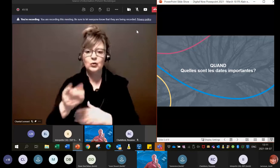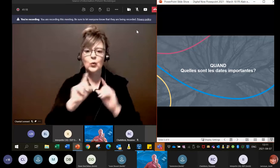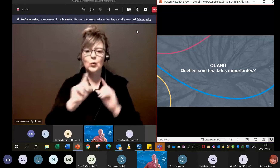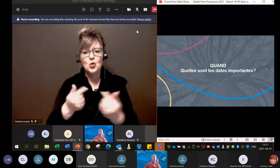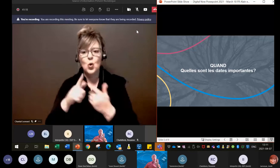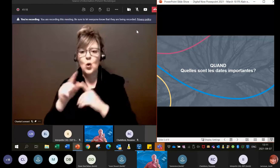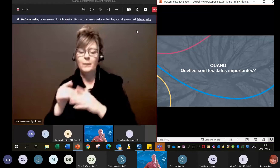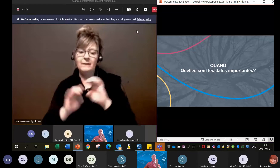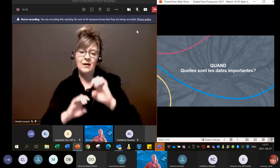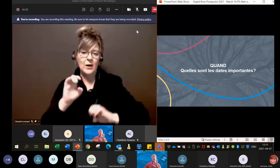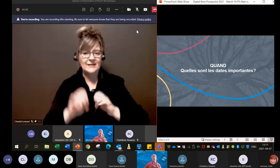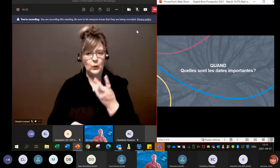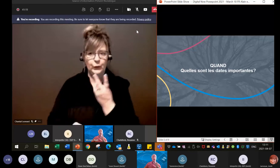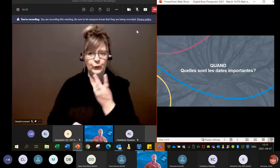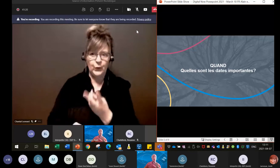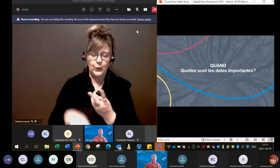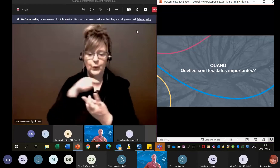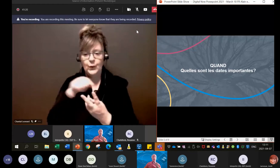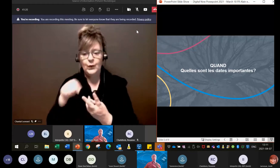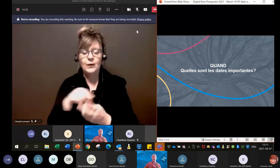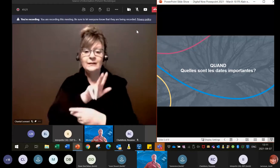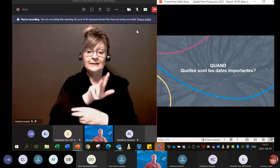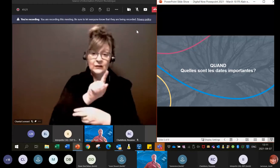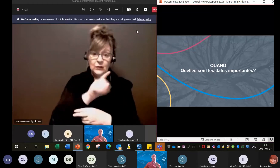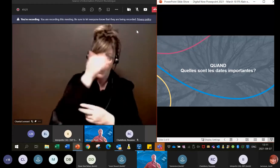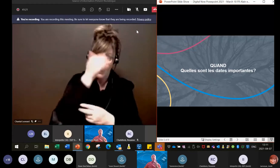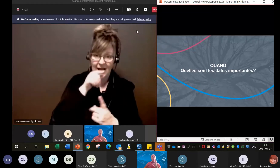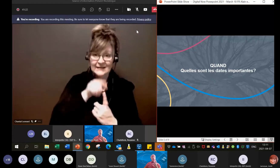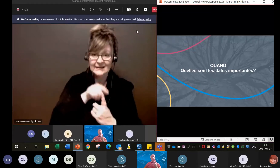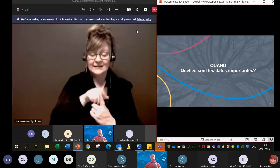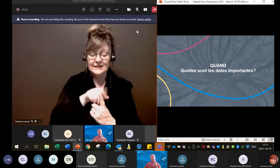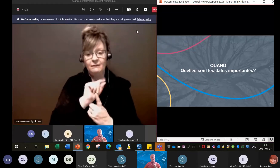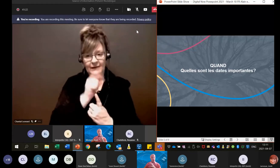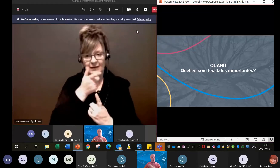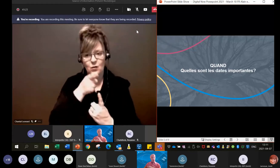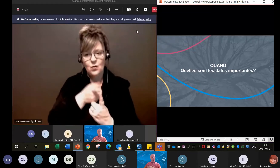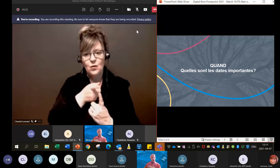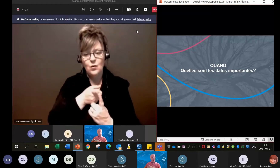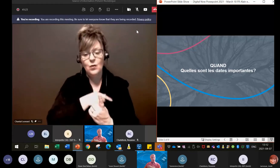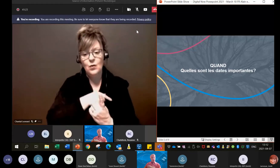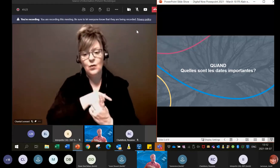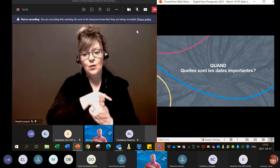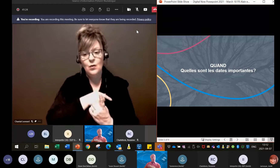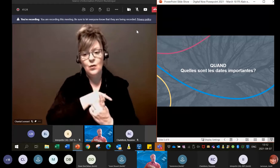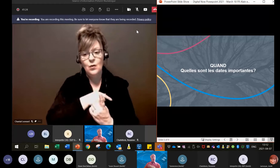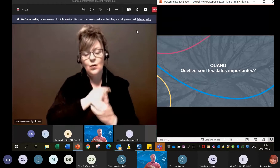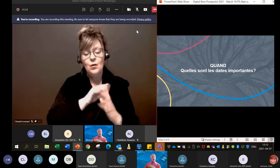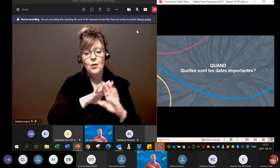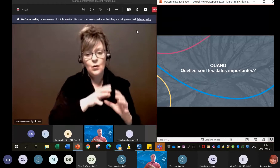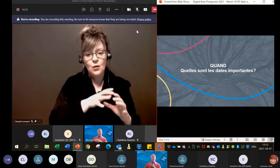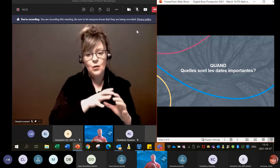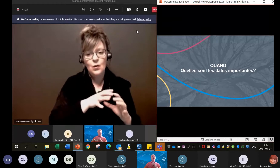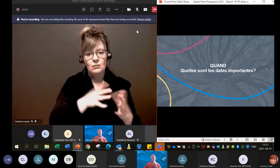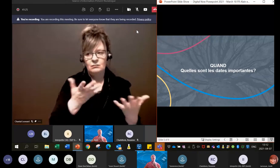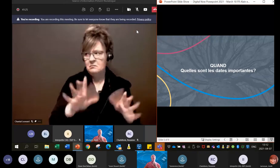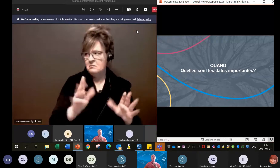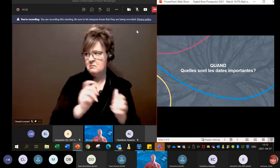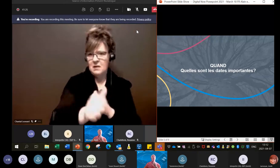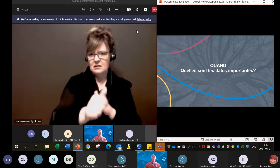premier groupe le 31 mars 2021,